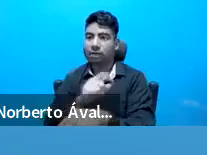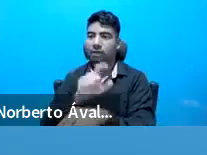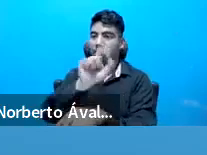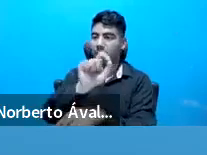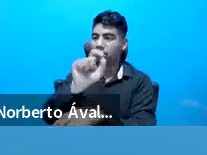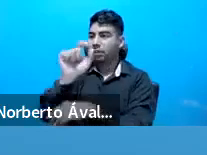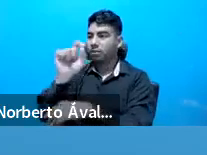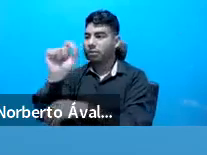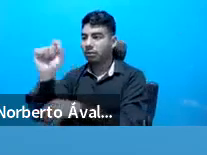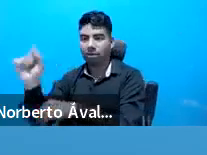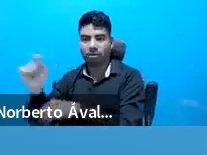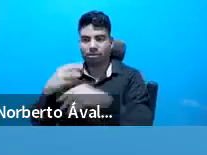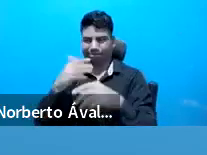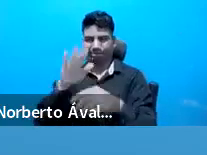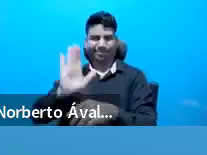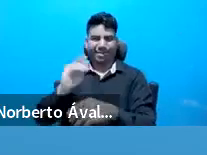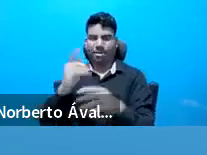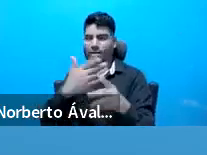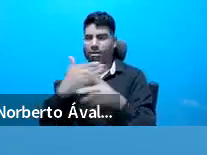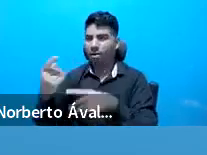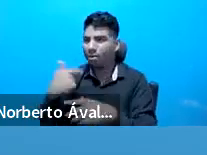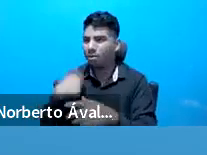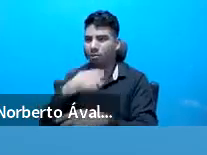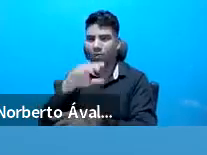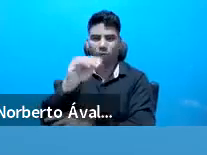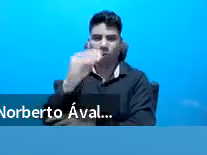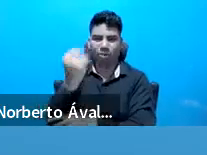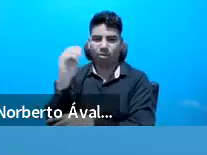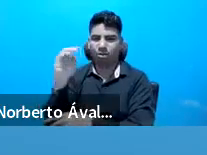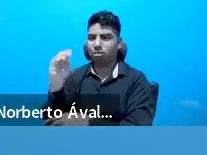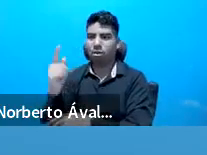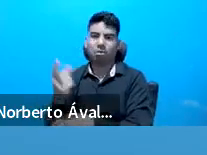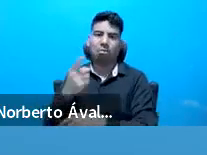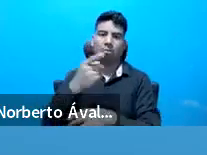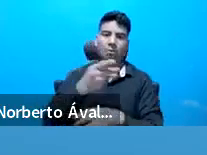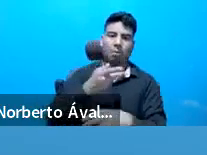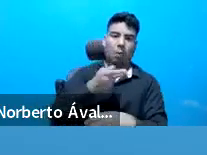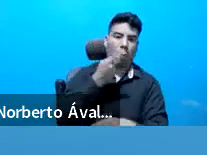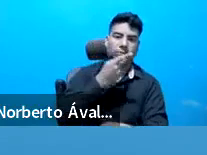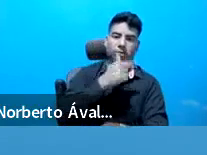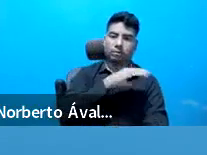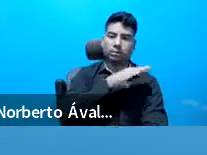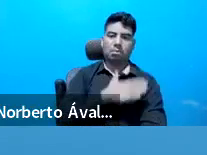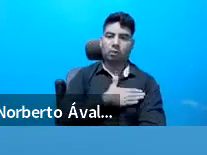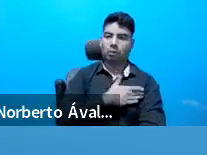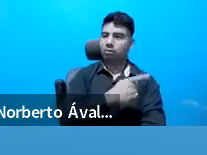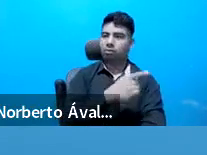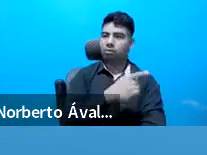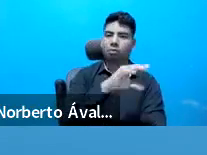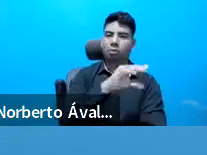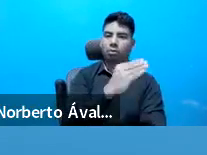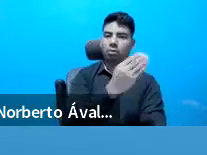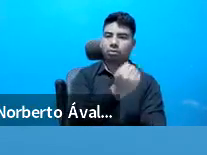ces 20 o ces 20 oponerse en 99 ces 20 oponerse en 99 veces 20 20 oponerse en 99 veces 20 más 10 más 9 es mucho más complejo complejo que complejo que decir 99 complejo que decir 99 entonces